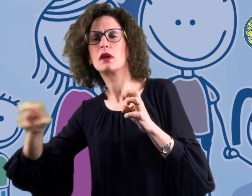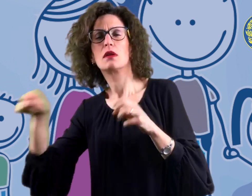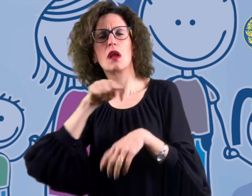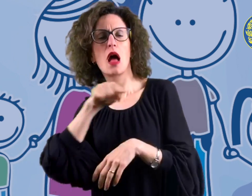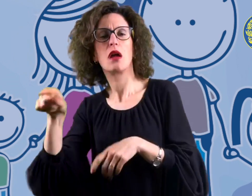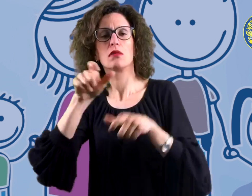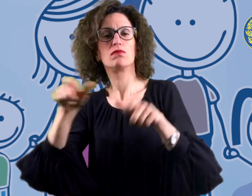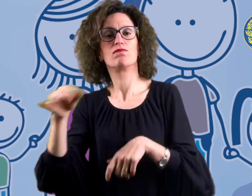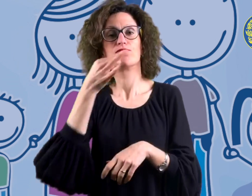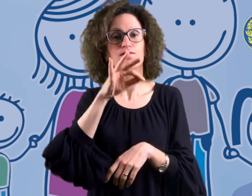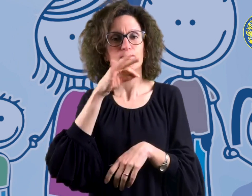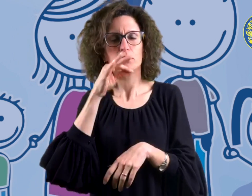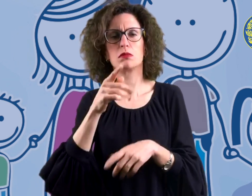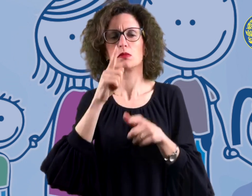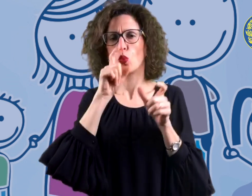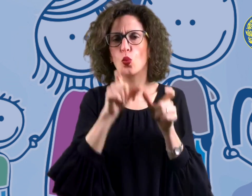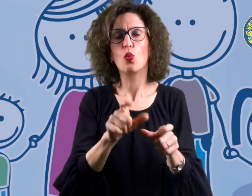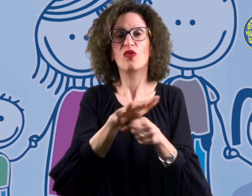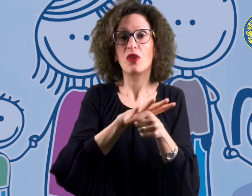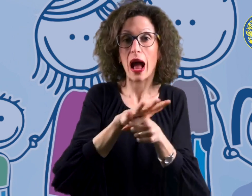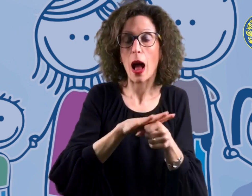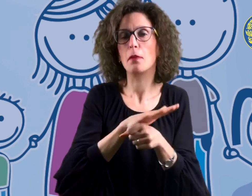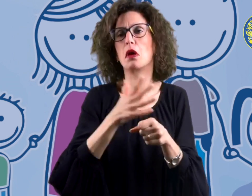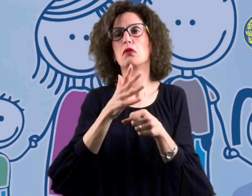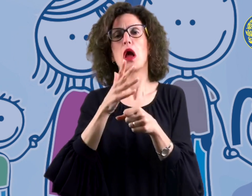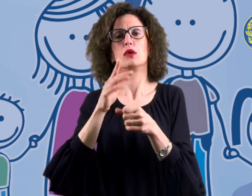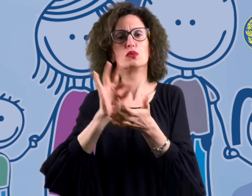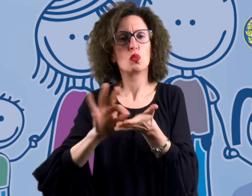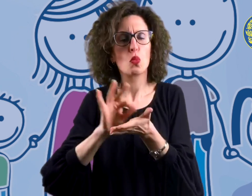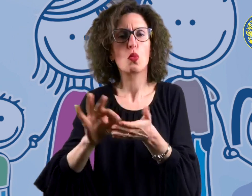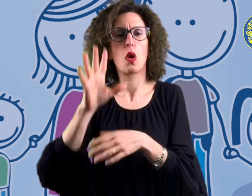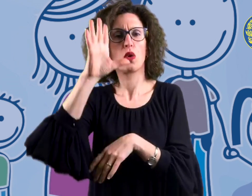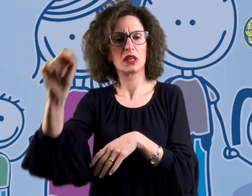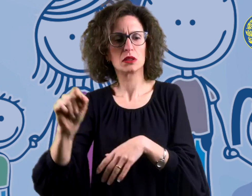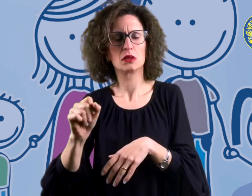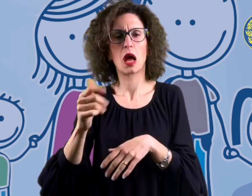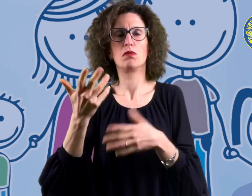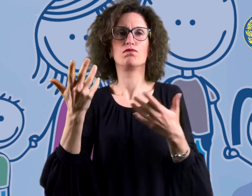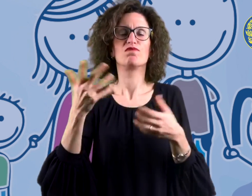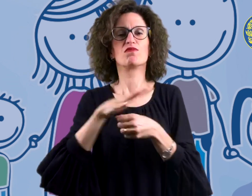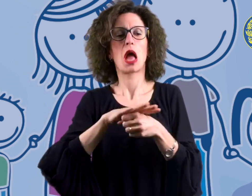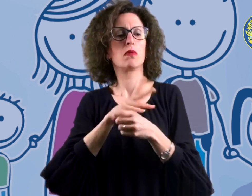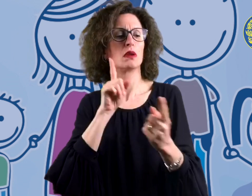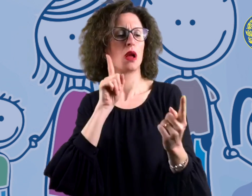Per quanto riguarda i vari seminari, ci saranno relazioni incentrate sulla famiglia, sulla scuola e sull'università. Come approcciarsi ad una famiglia che ha